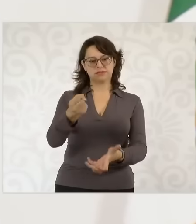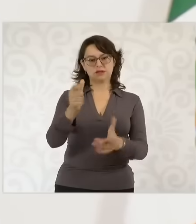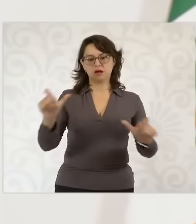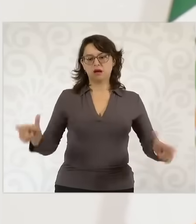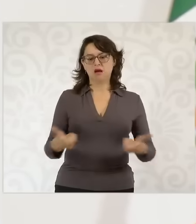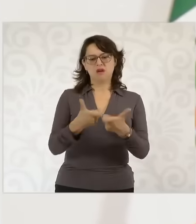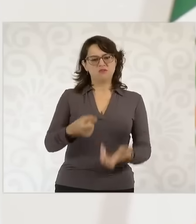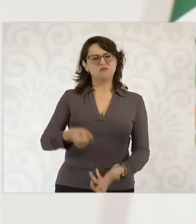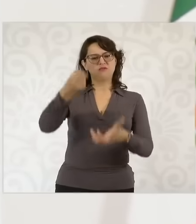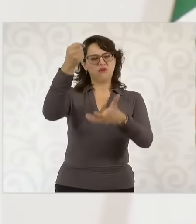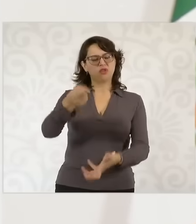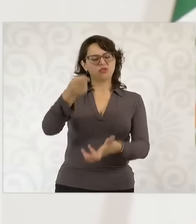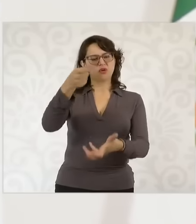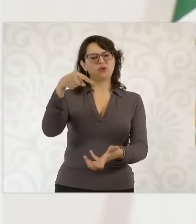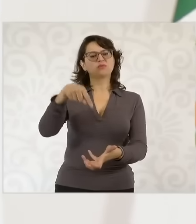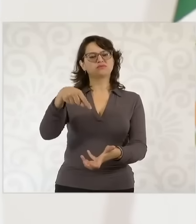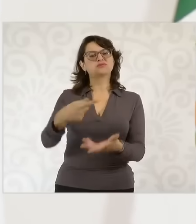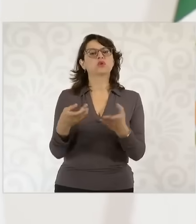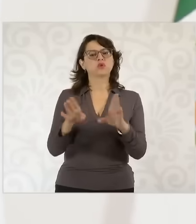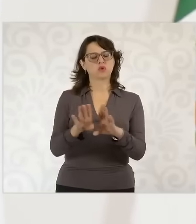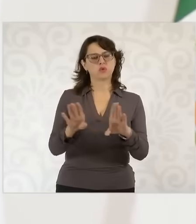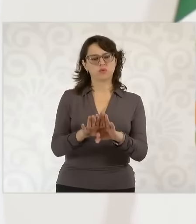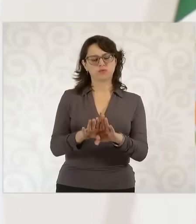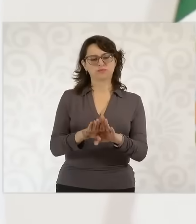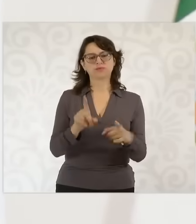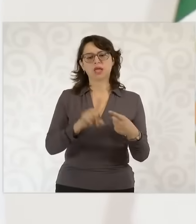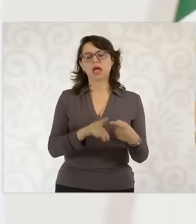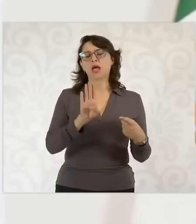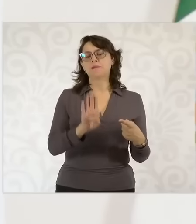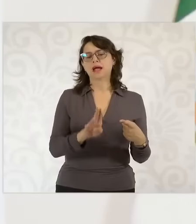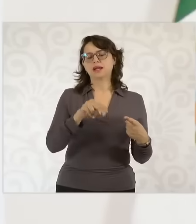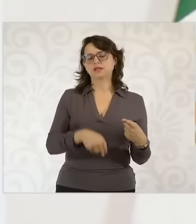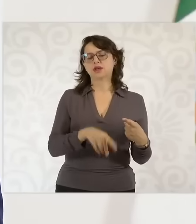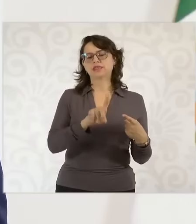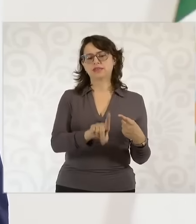va a financiar por parte de la banca de desarrollo, Vanobras, NAFIN, Bancomex,